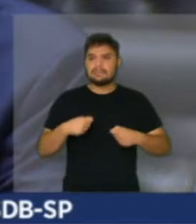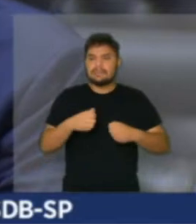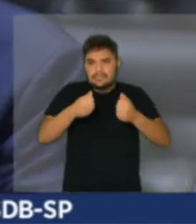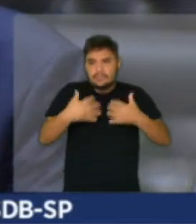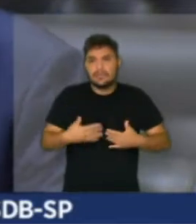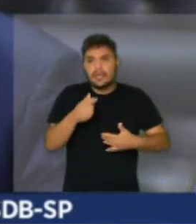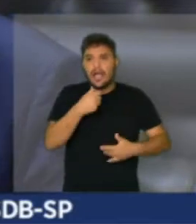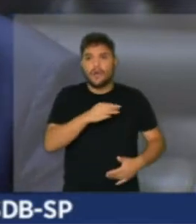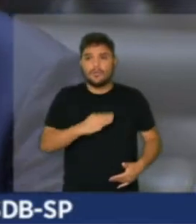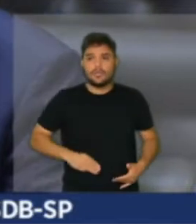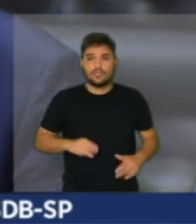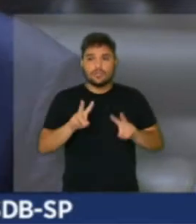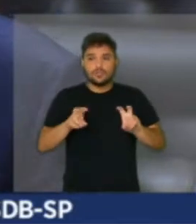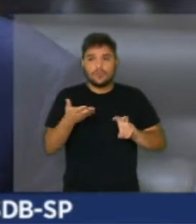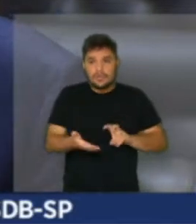IMPORTANTE QUE ELE FALE AO